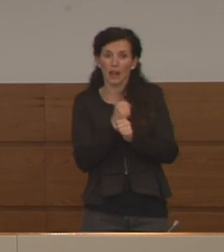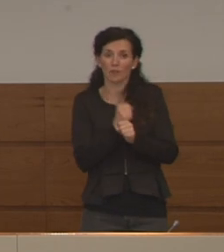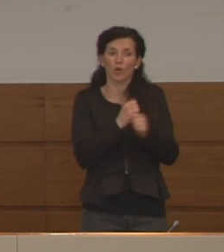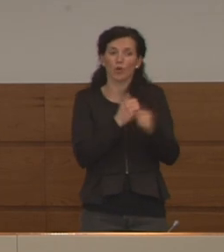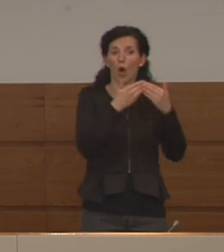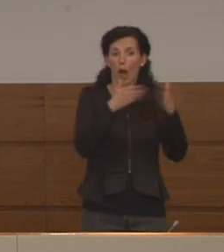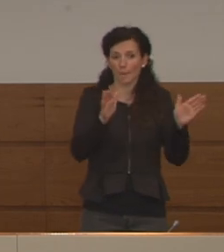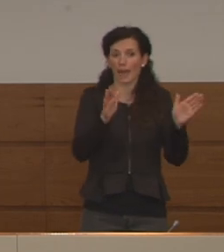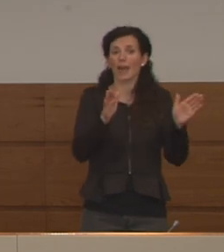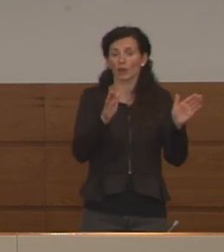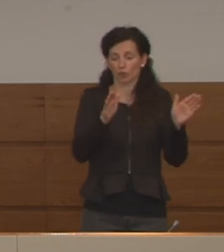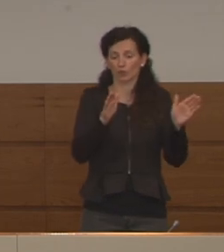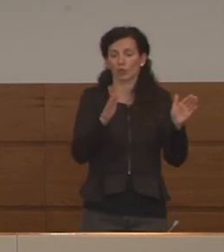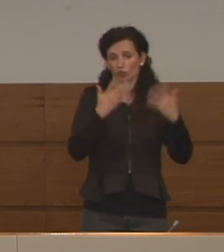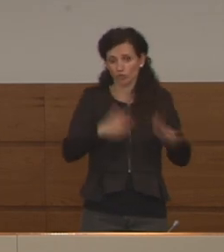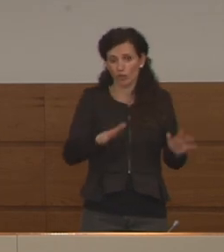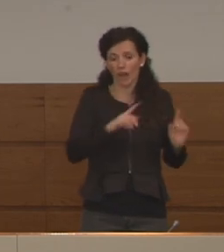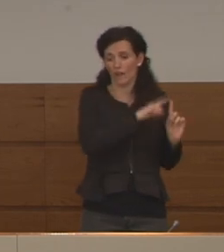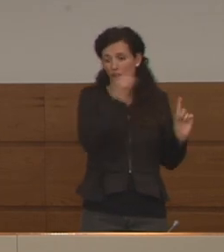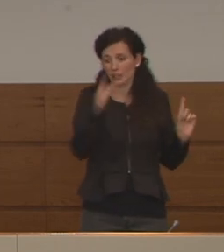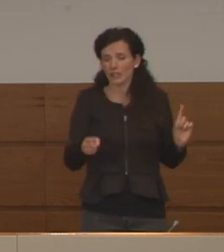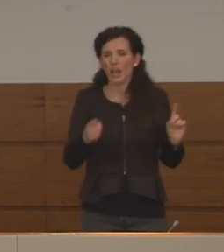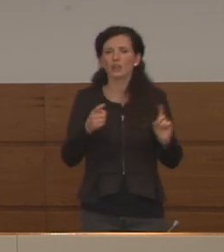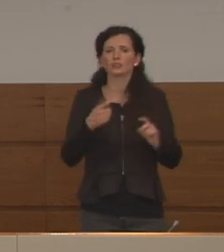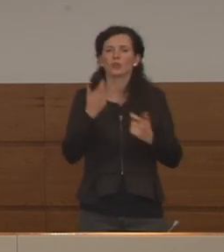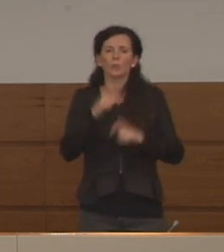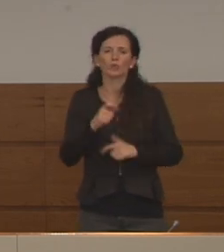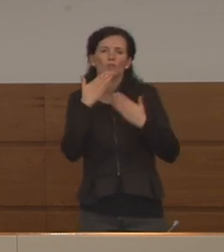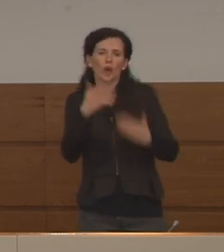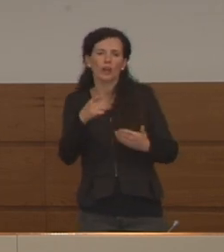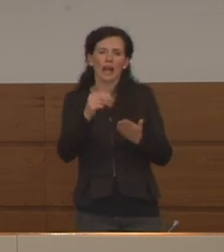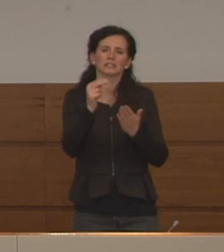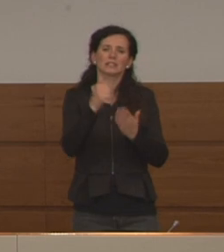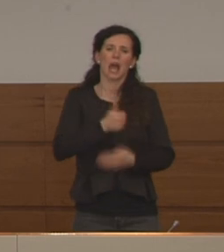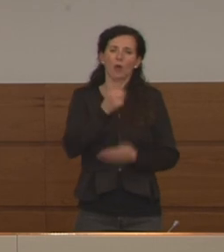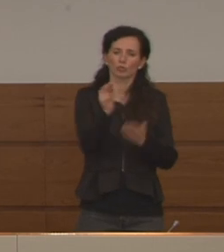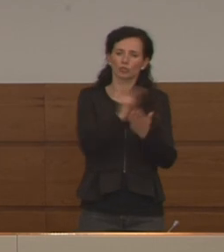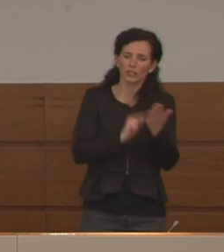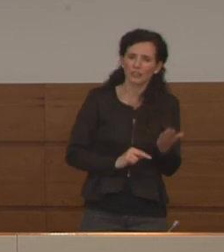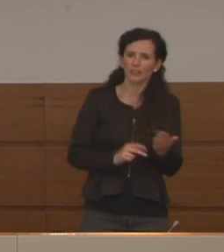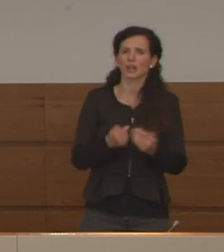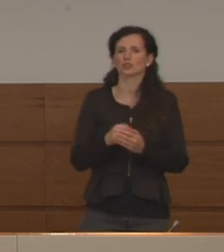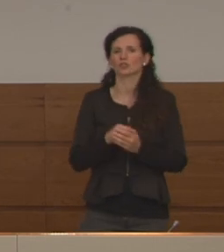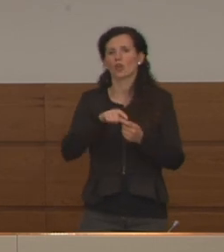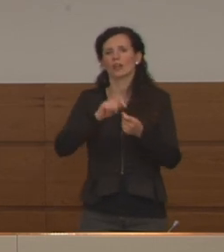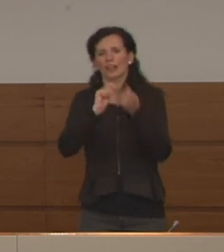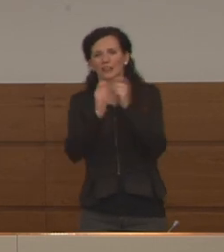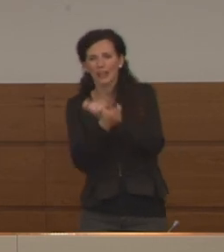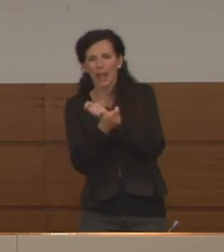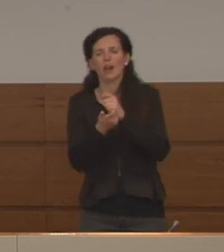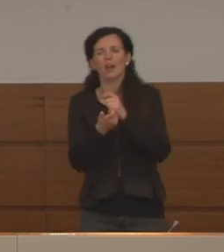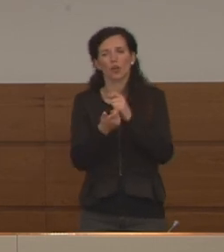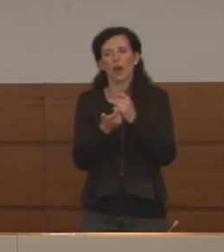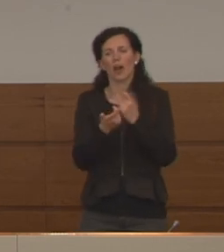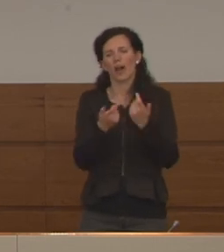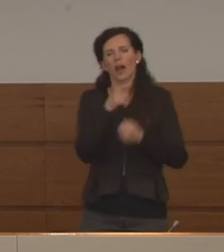in base alle autocertificazioni, alle deroghe. E quindi la Regione, le città più